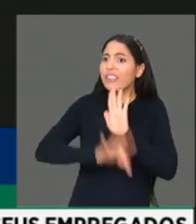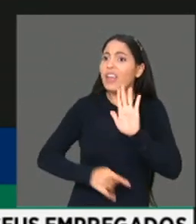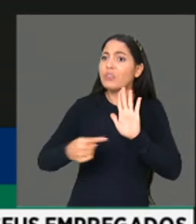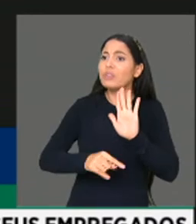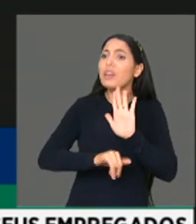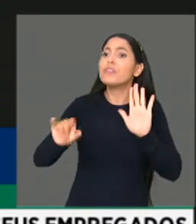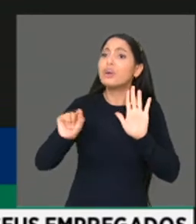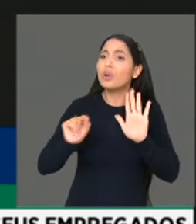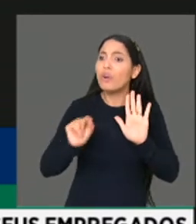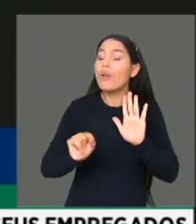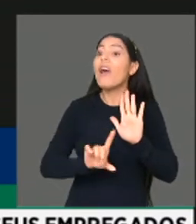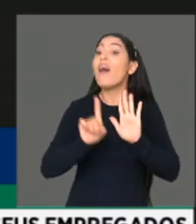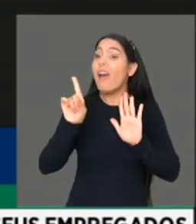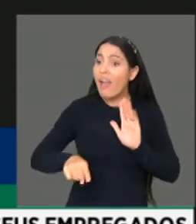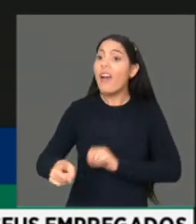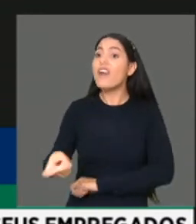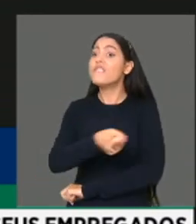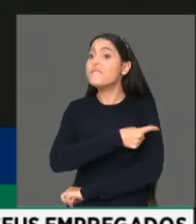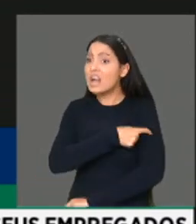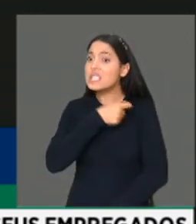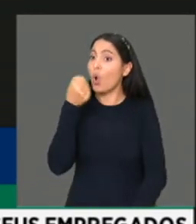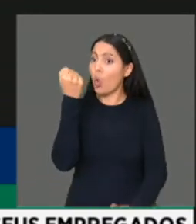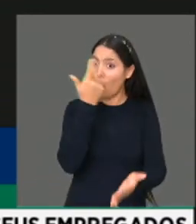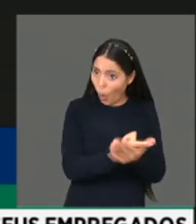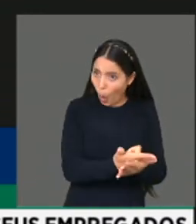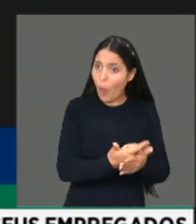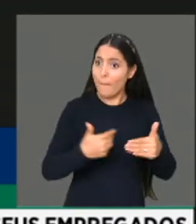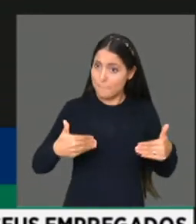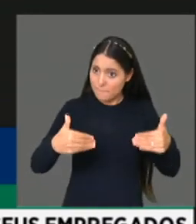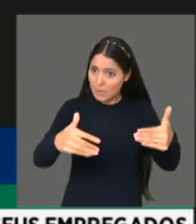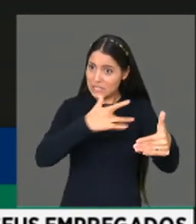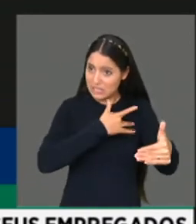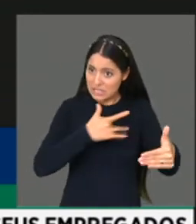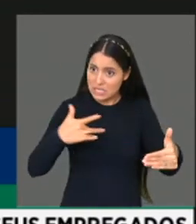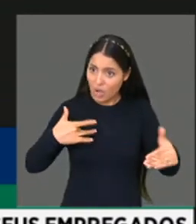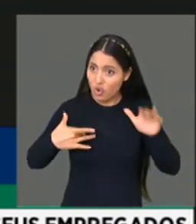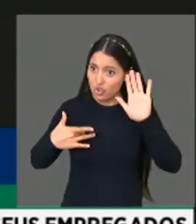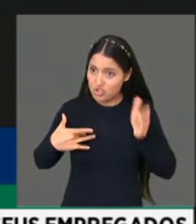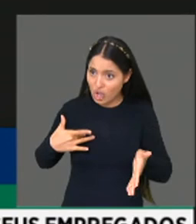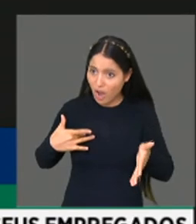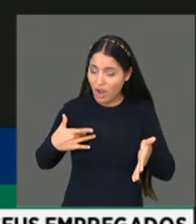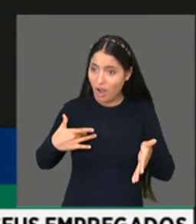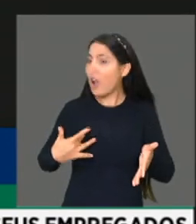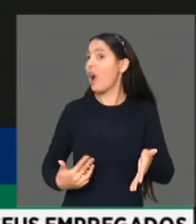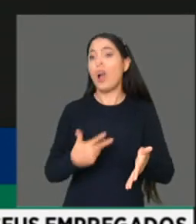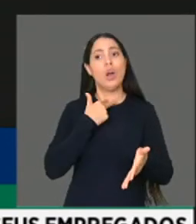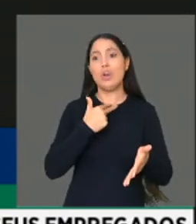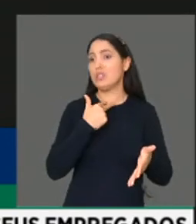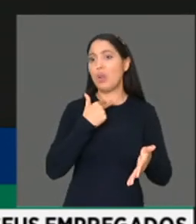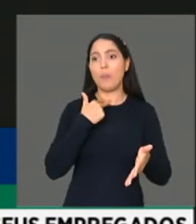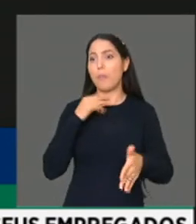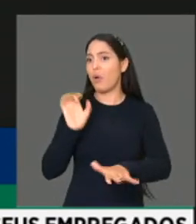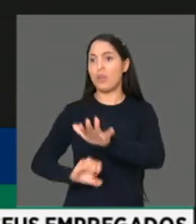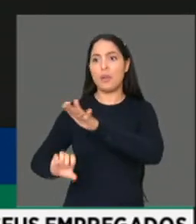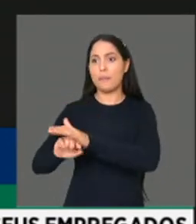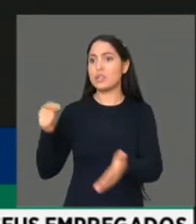O TEXTO. O QUE DIZ O TEXTO É QUE AS VACINAS JÁ COMPRADAS PELO MINISTÉRIO DA SAÚDE, QUE NÃO PODERÃO SER COMPRADAS PELAS EMPRESAS. MAS SABE POR QUE NÃO PODERÃO?